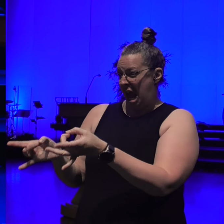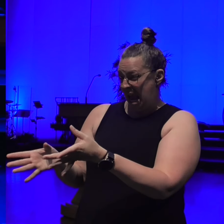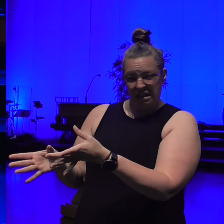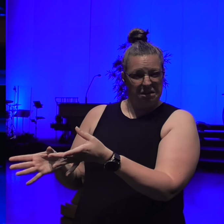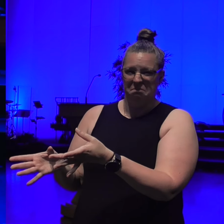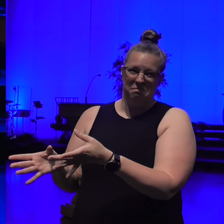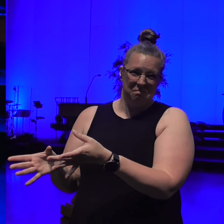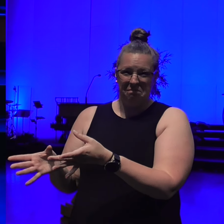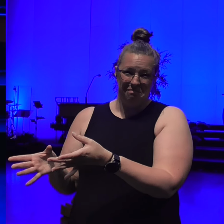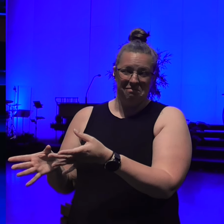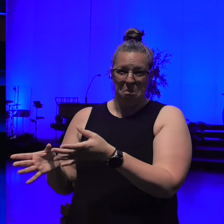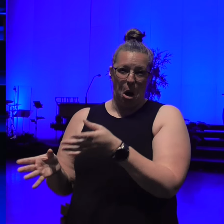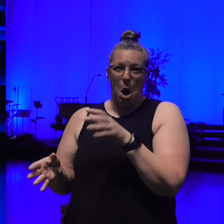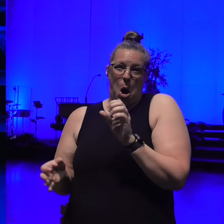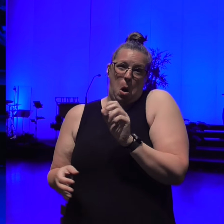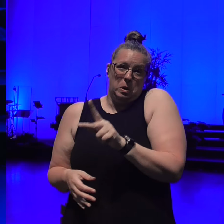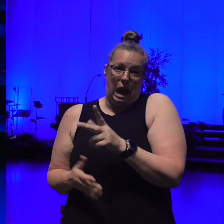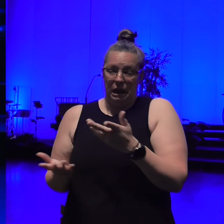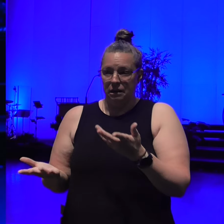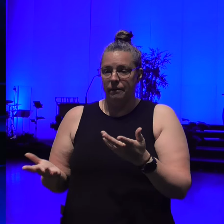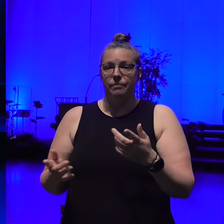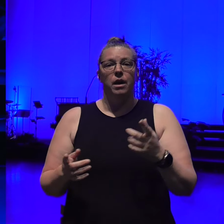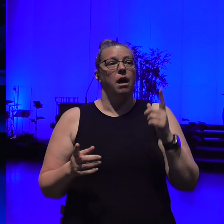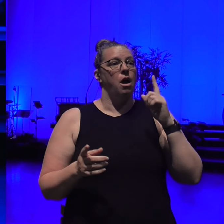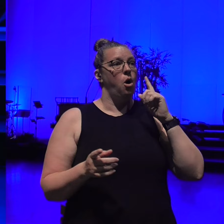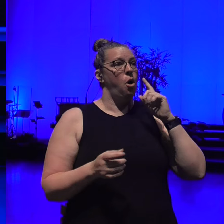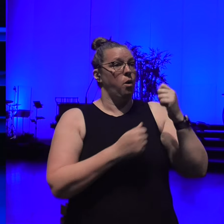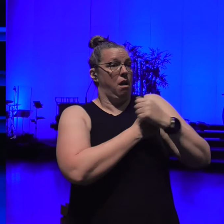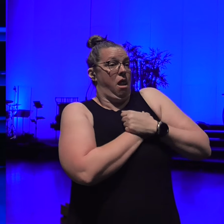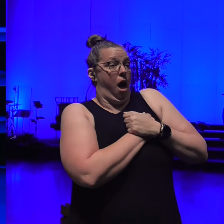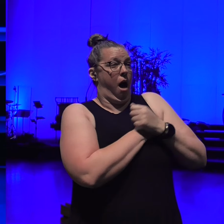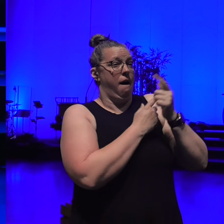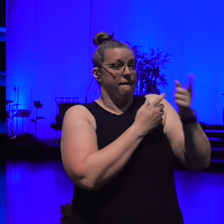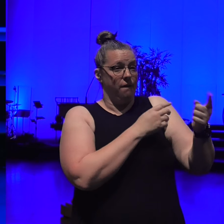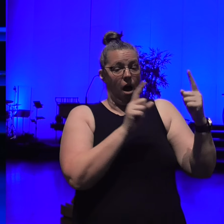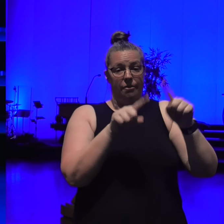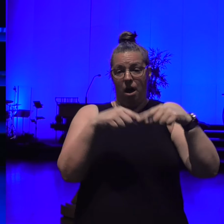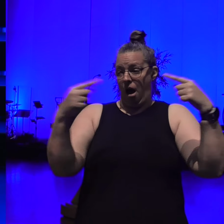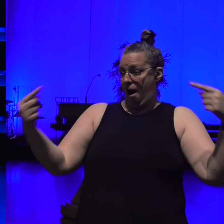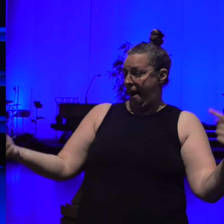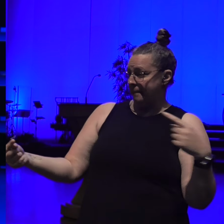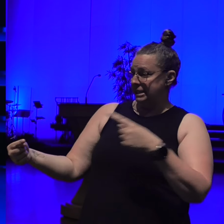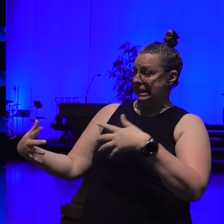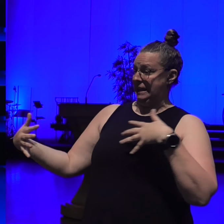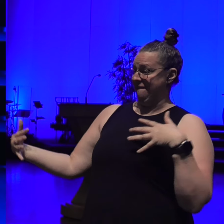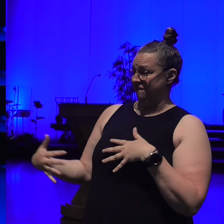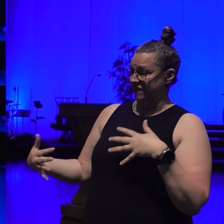amor con un nivel de comprensión que sea opuesto al miedo. Bien, pero también existe esta totalidad